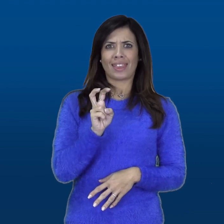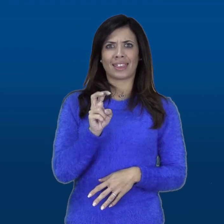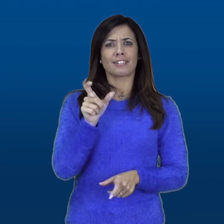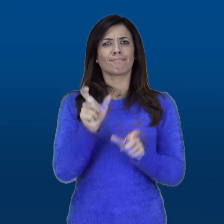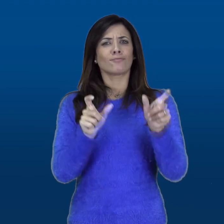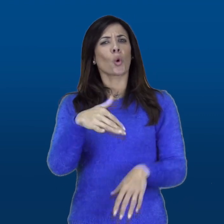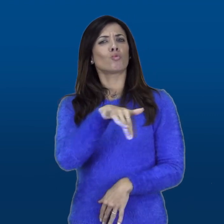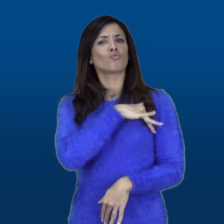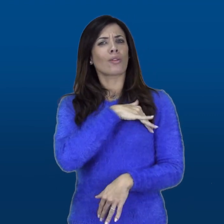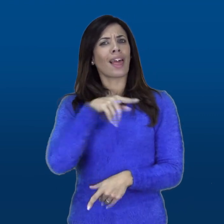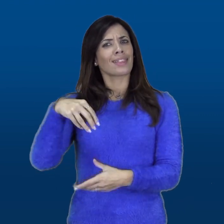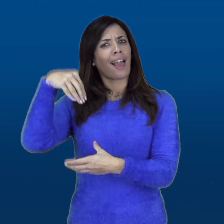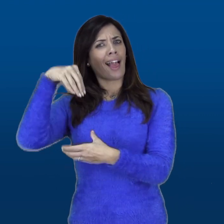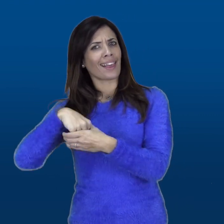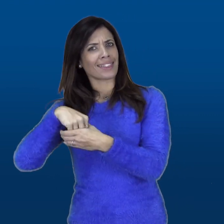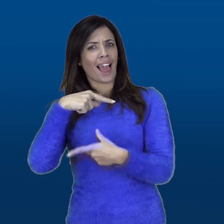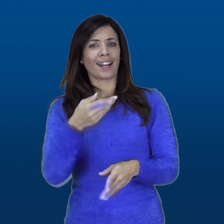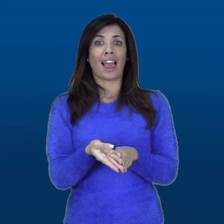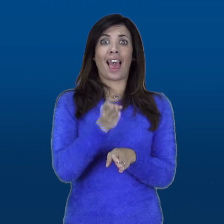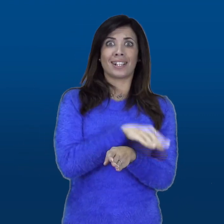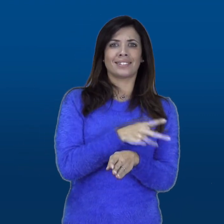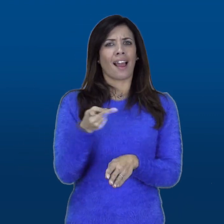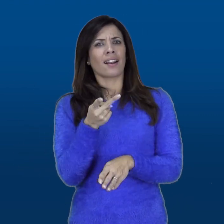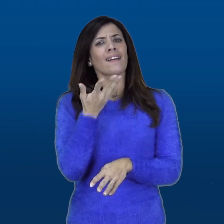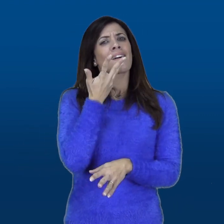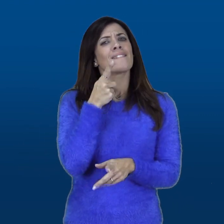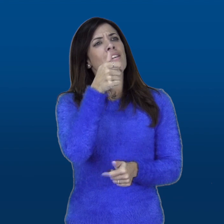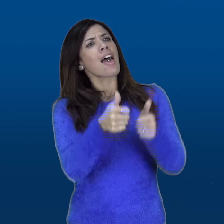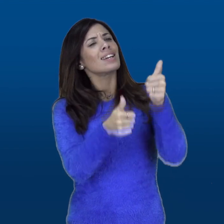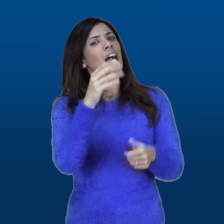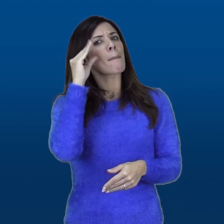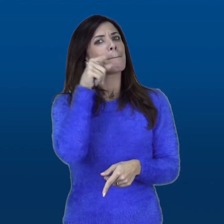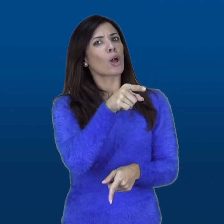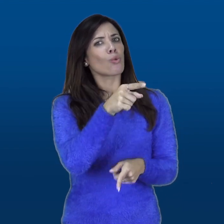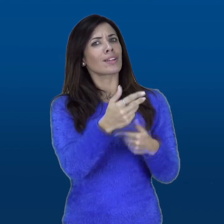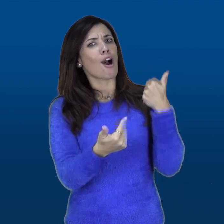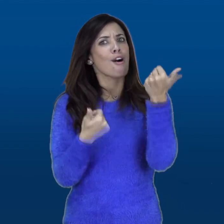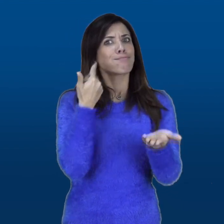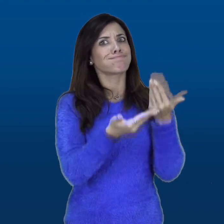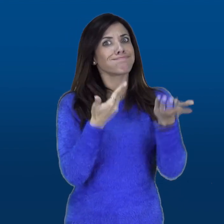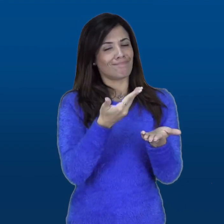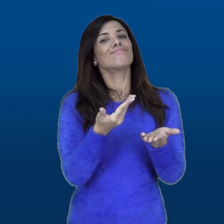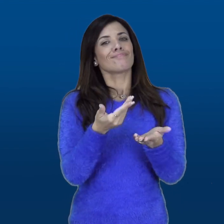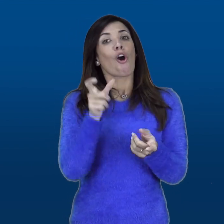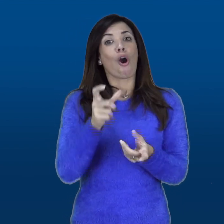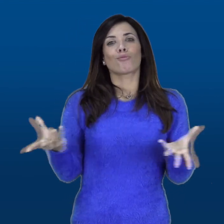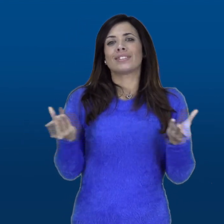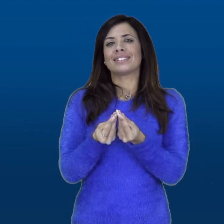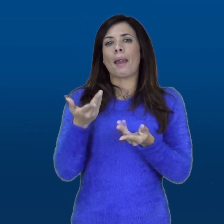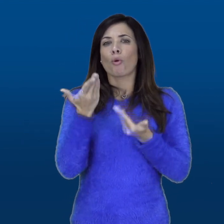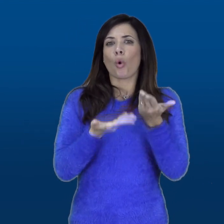gli studenti Interni ed Esterni che desiderano sostenere l'esame di Maturità devono presentare domanda di ammissione e pagare la tassa di esame